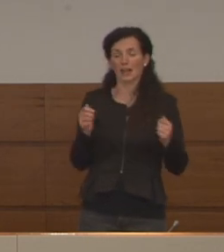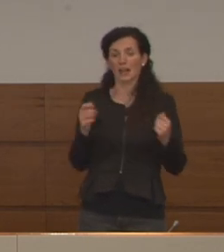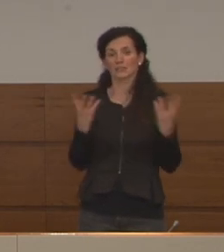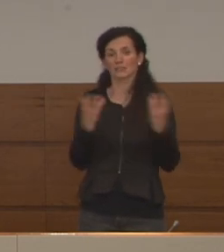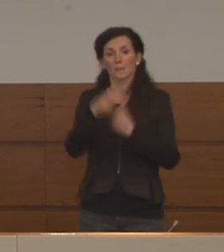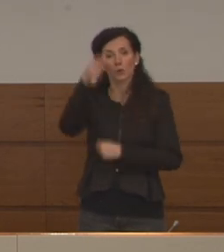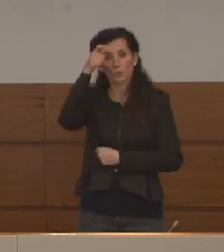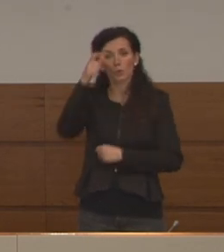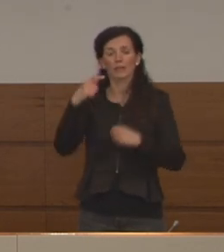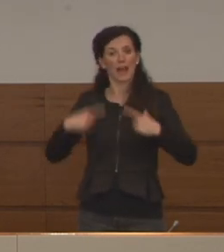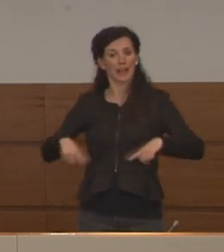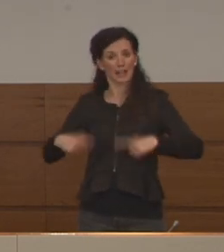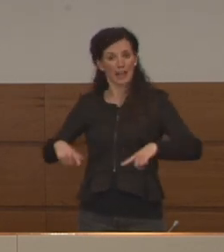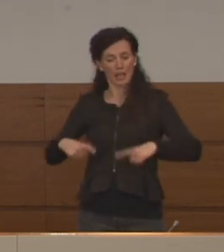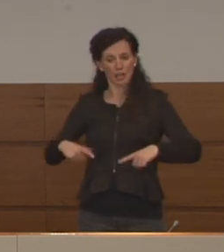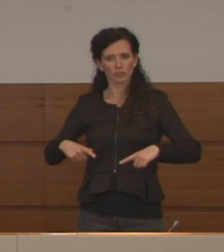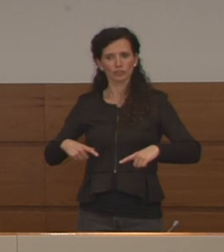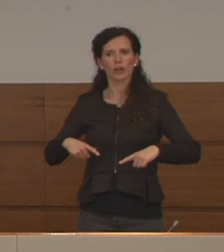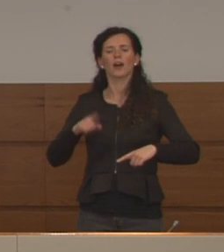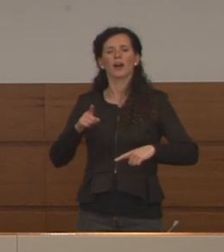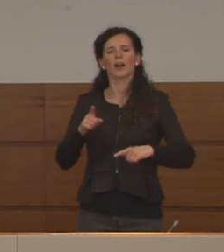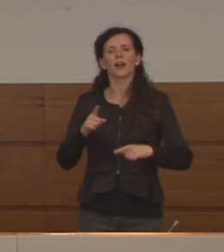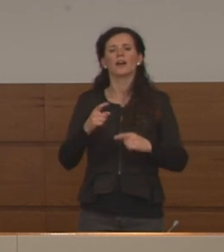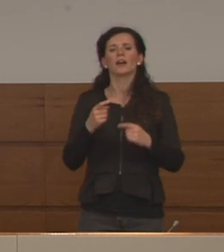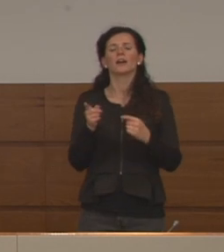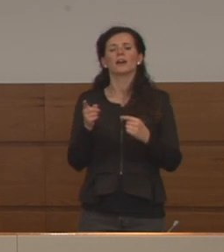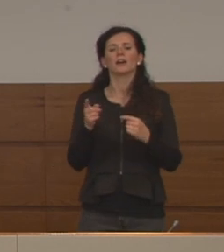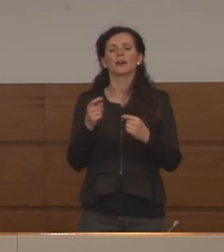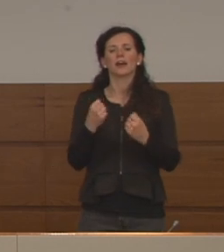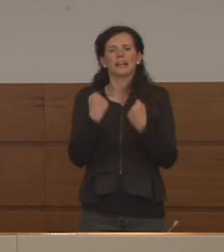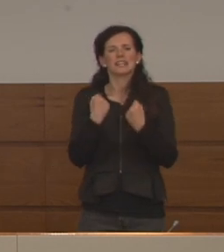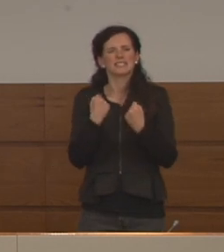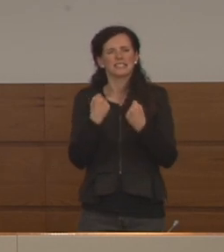il paese record per le resistenze antimicrobiche. Quindi questo era già un